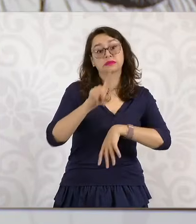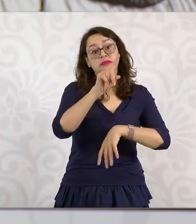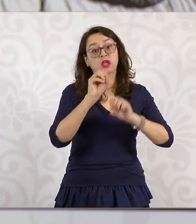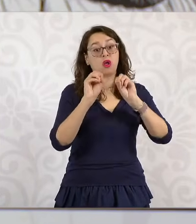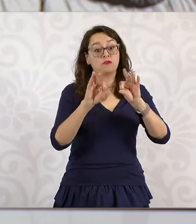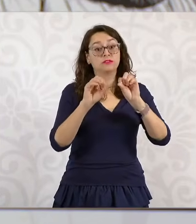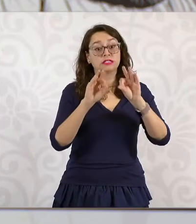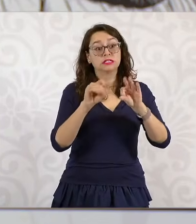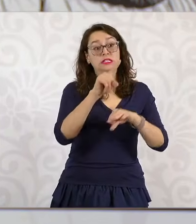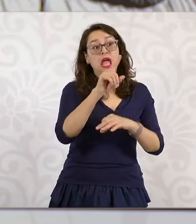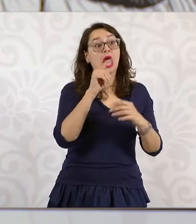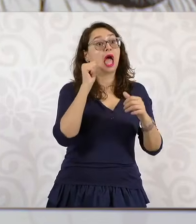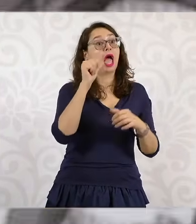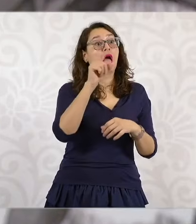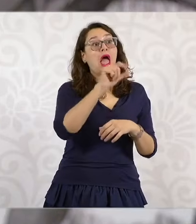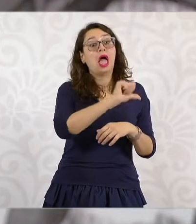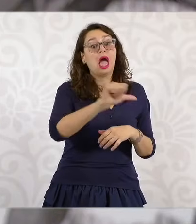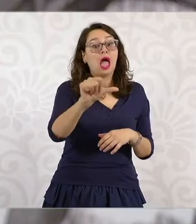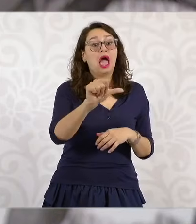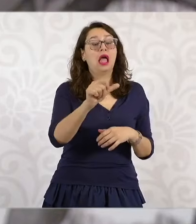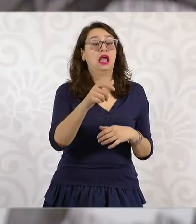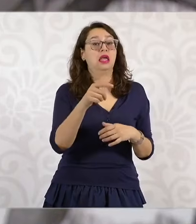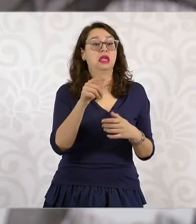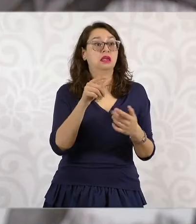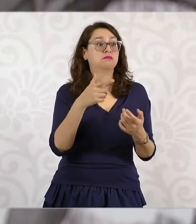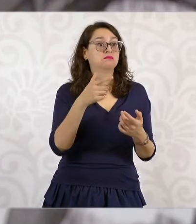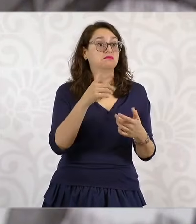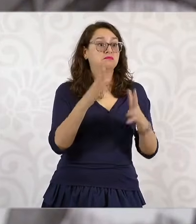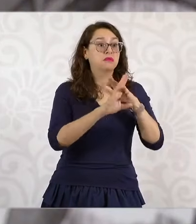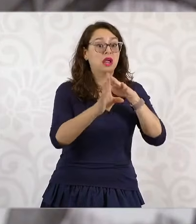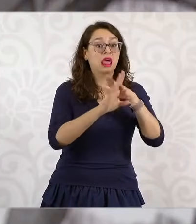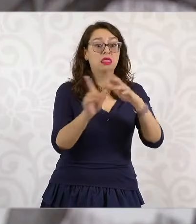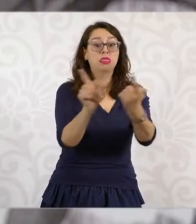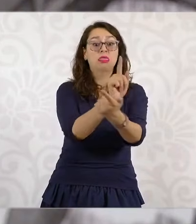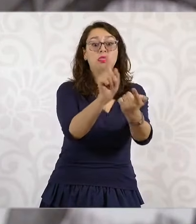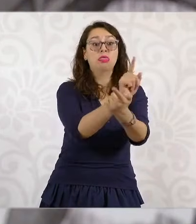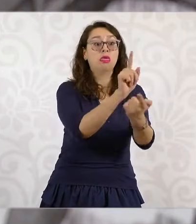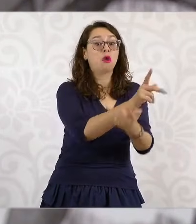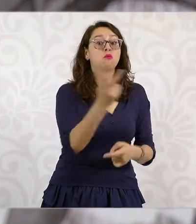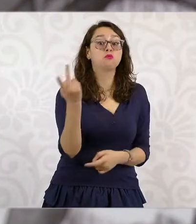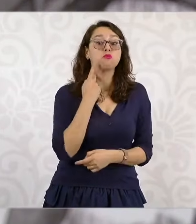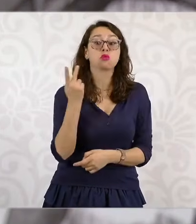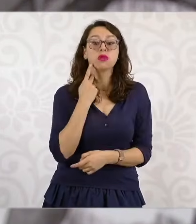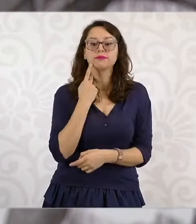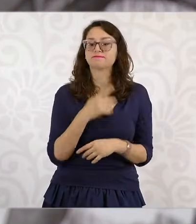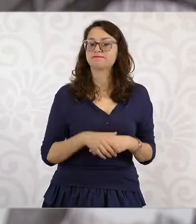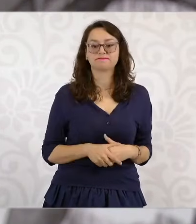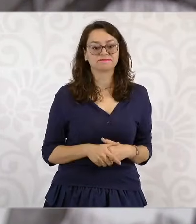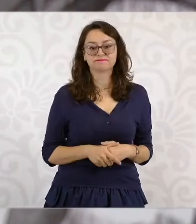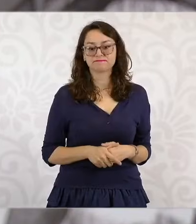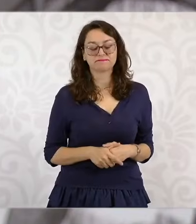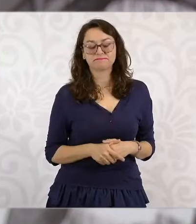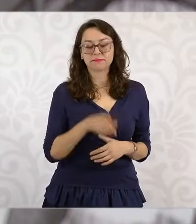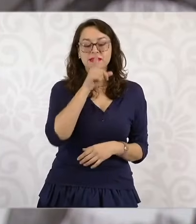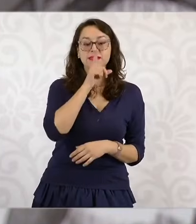completamente falso lo que hacen los consulados. que es su papel, igual que el consulado de Estados